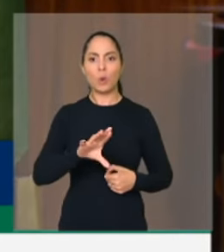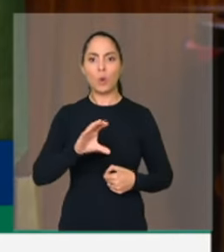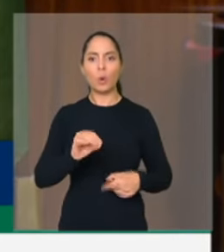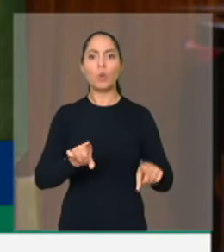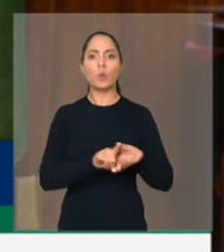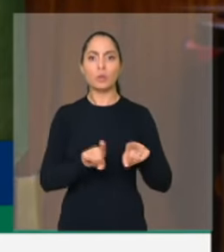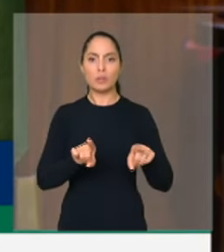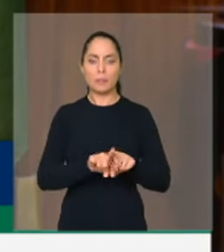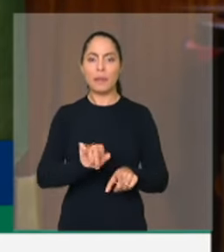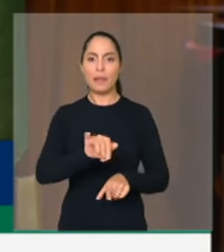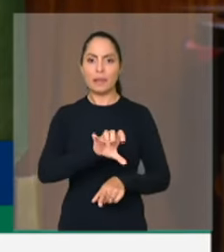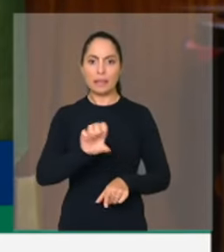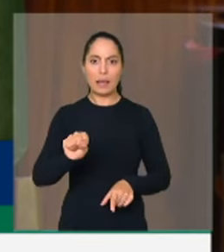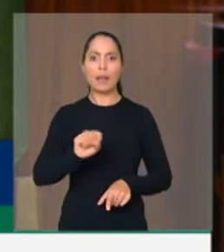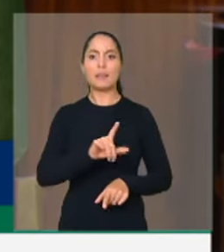PRESIDENTA DILMA ROUSSEFF.